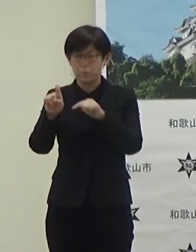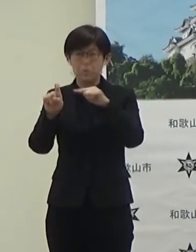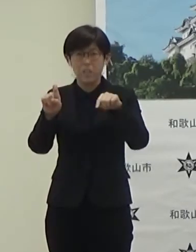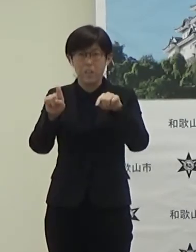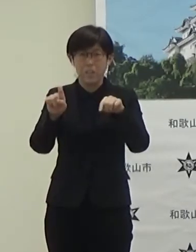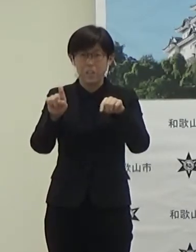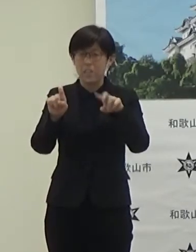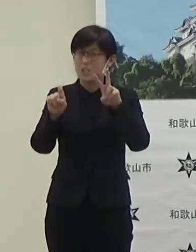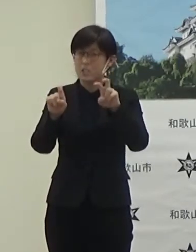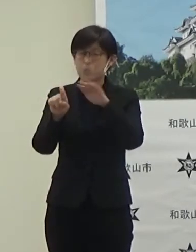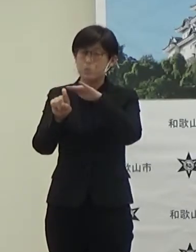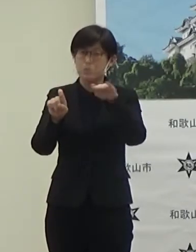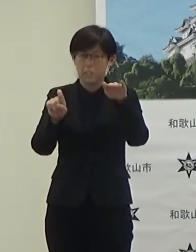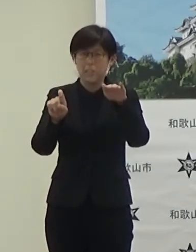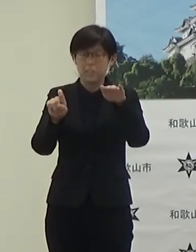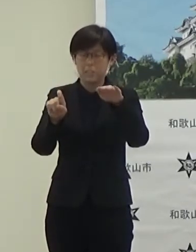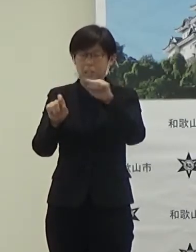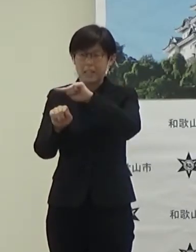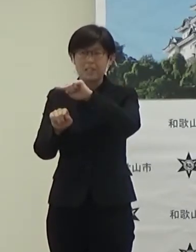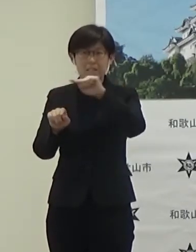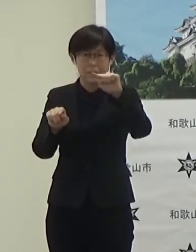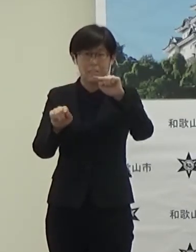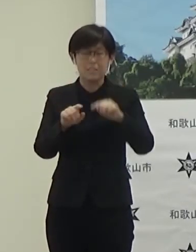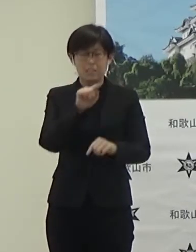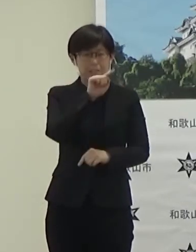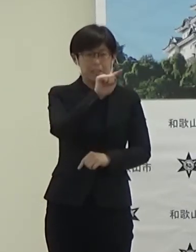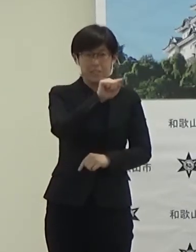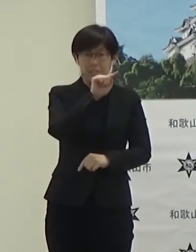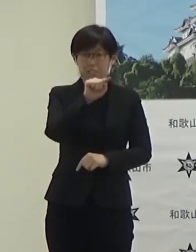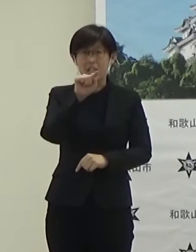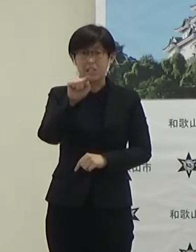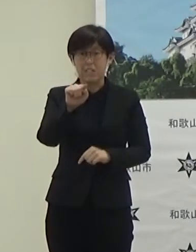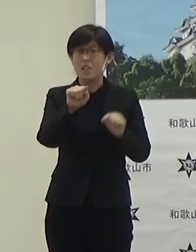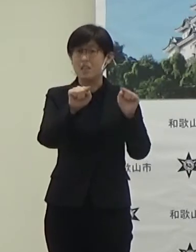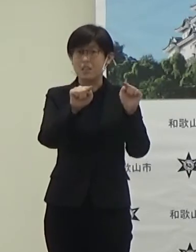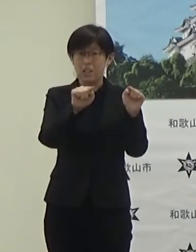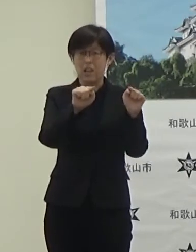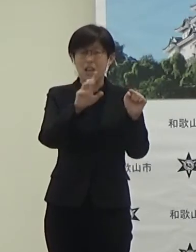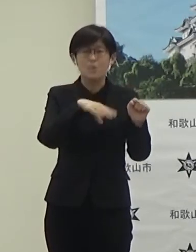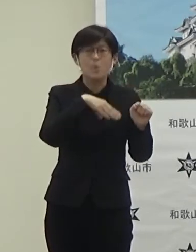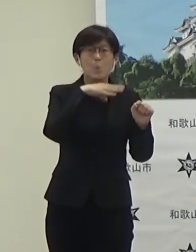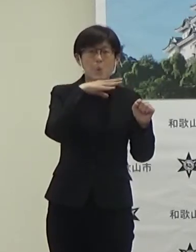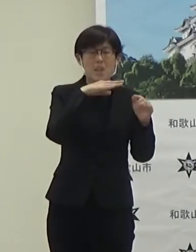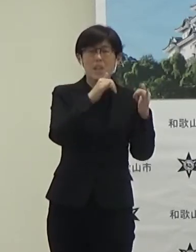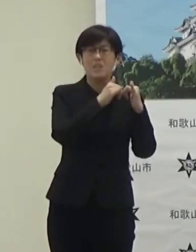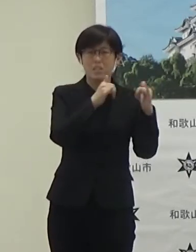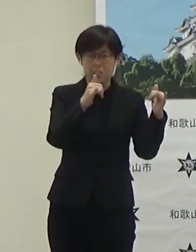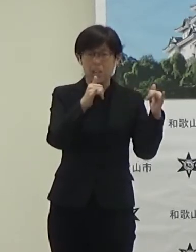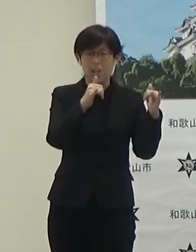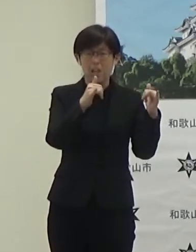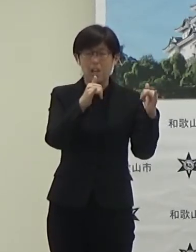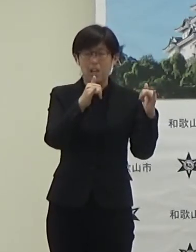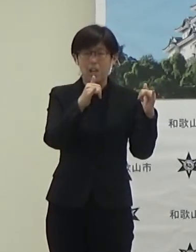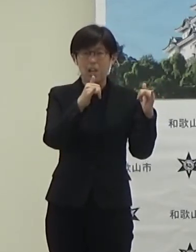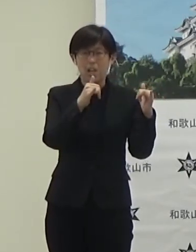点々の方が高齢の世代っていうか、年齢の高い方の世代になってます。